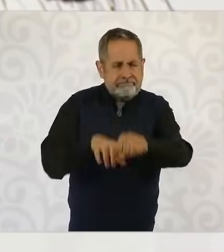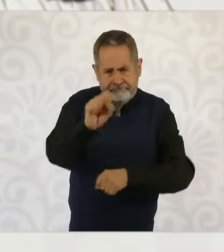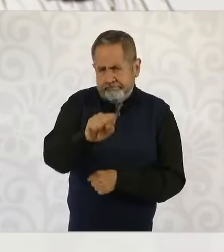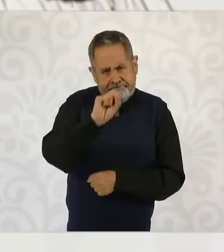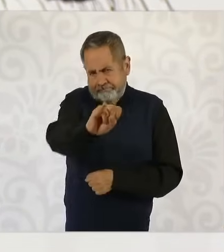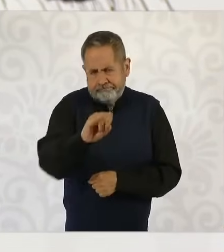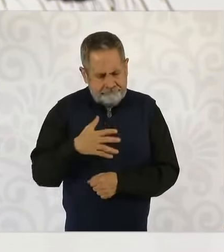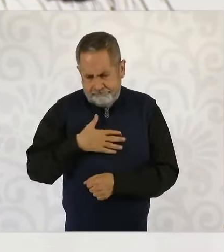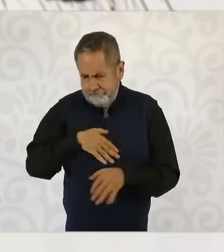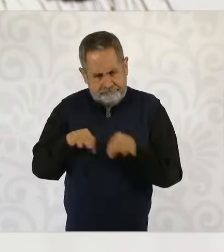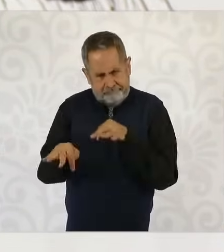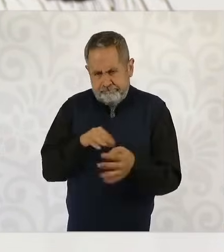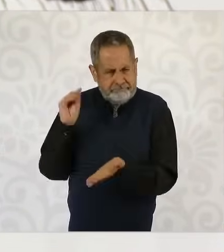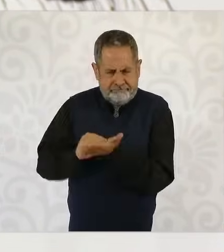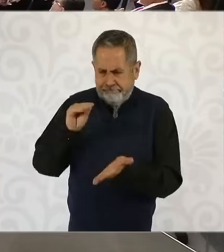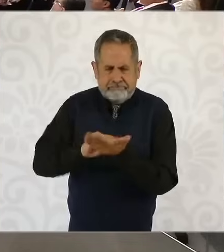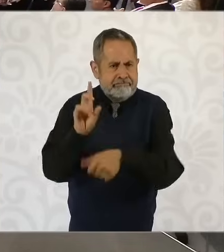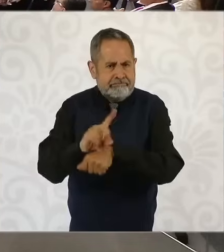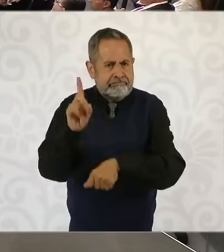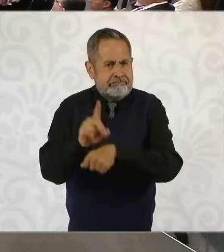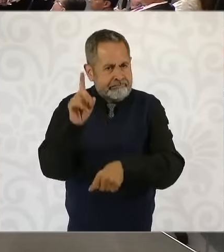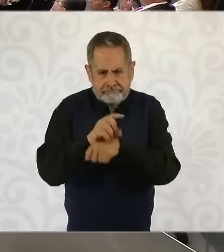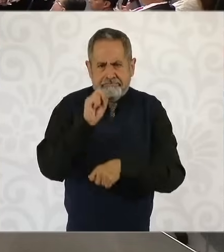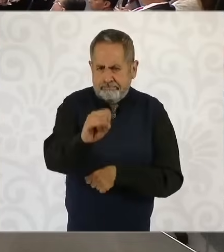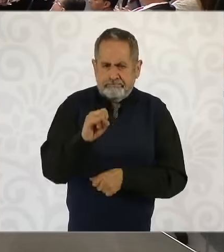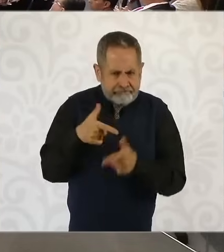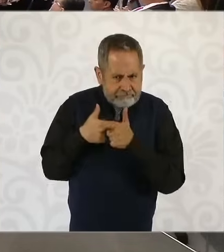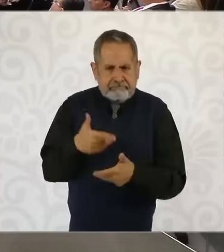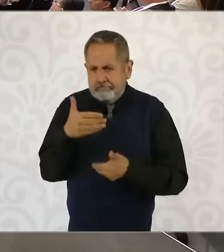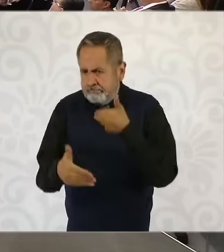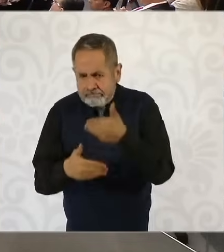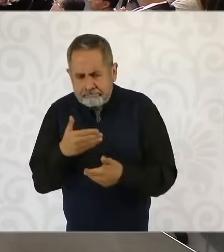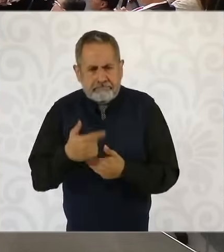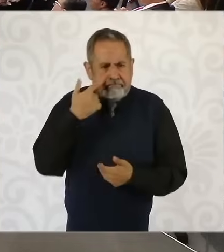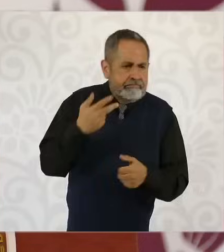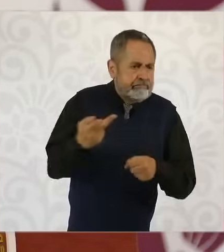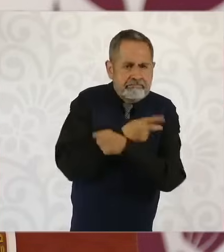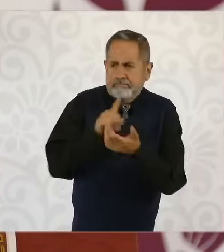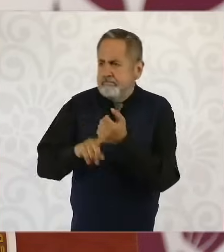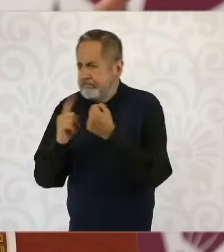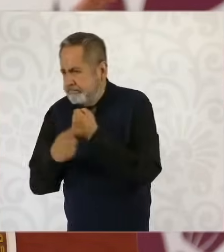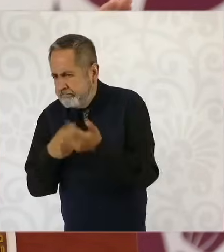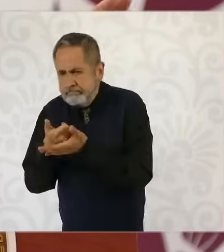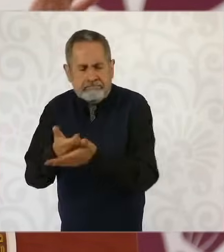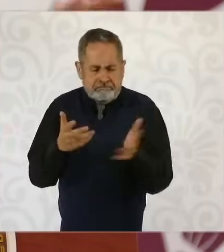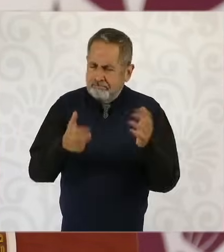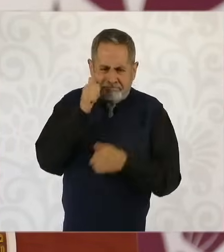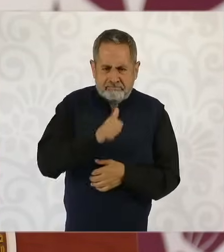ese trabajo lo hacemos todos los días incluida también la atención a las causas pero cada quien